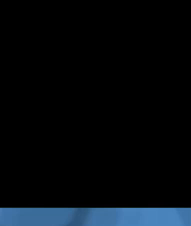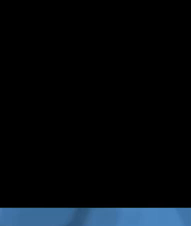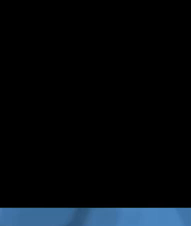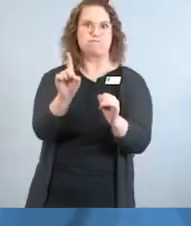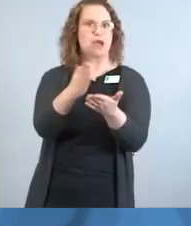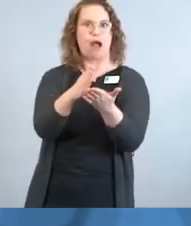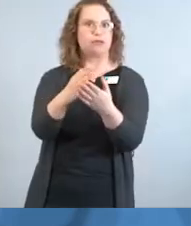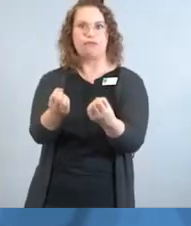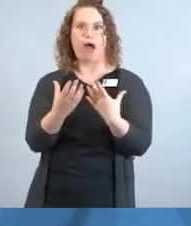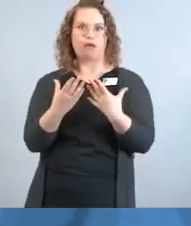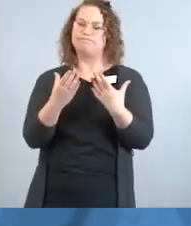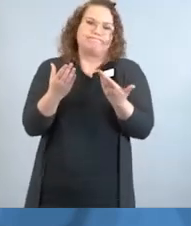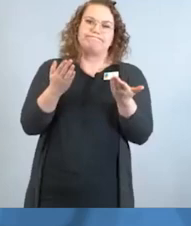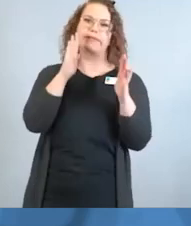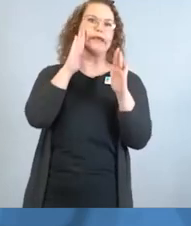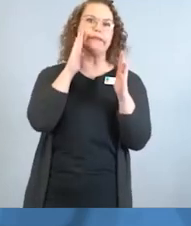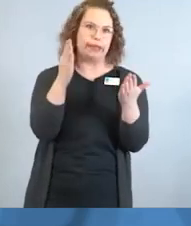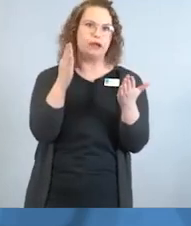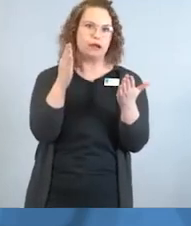Täytyy seurata tilannetta.